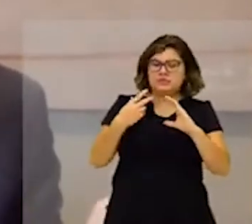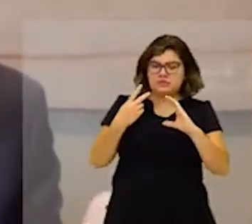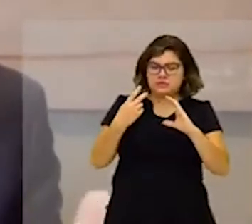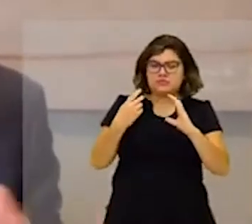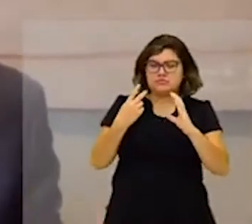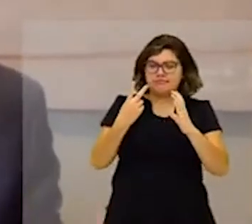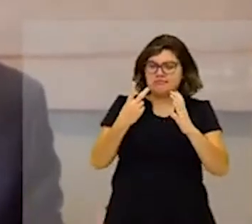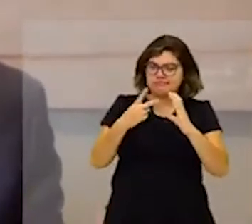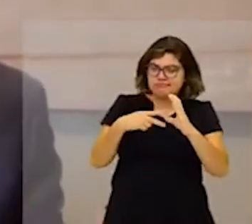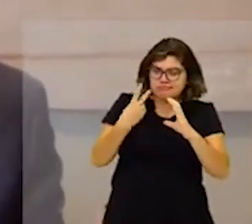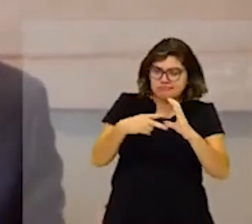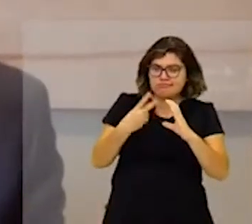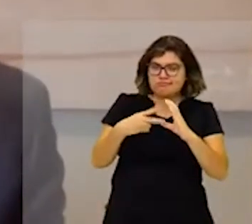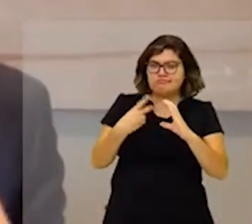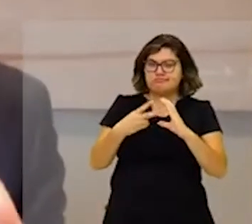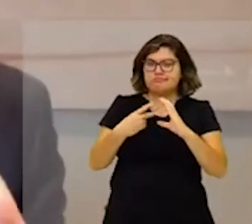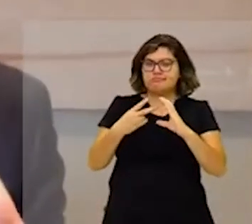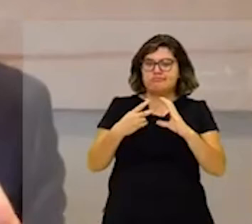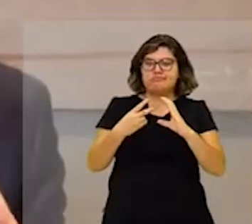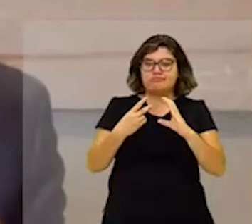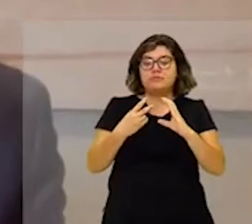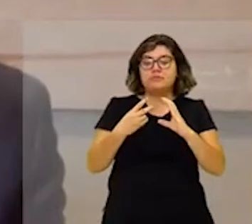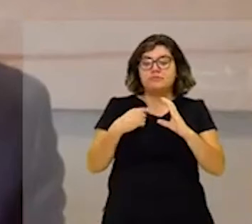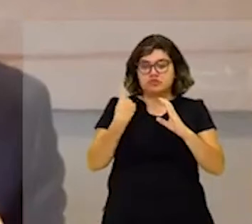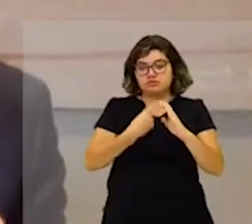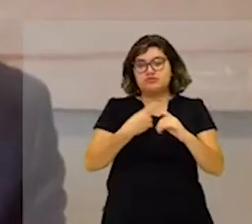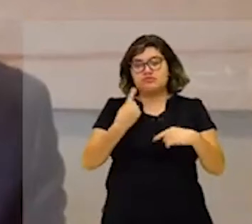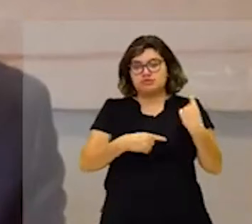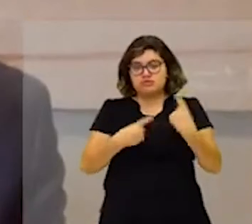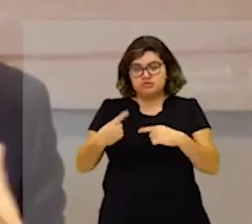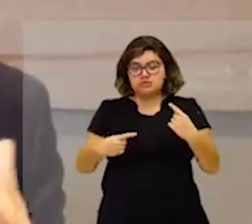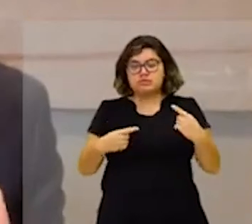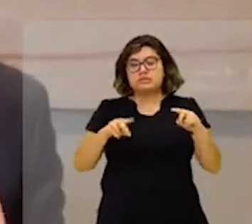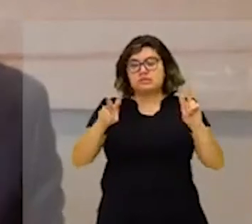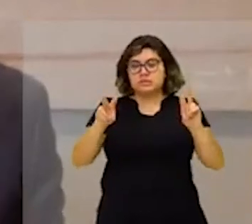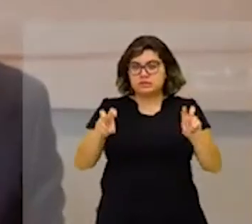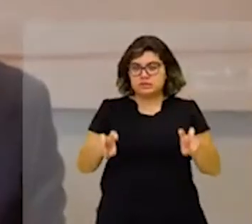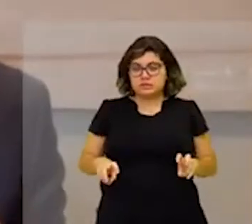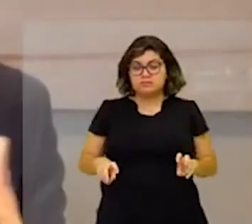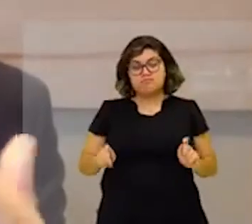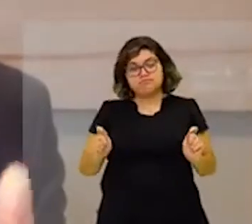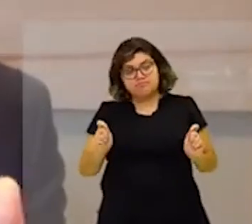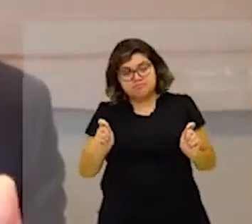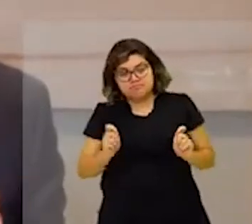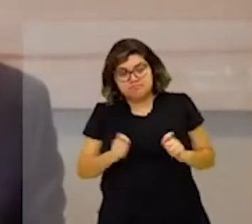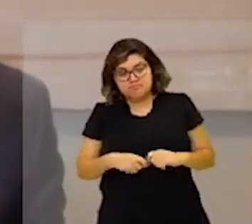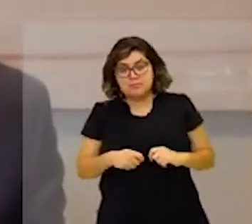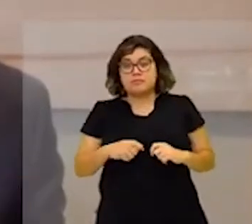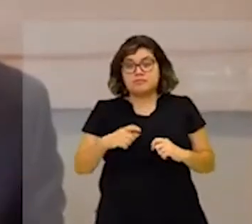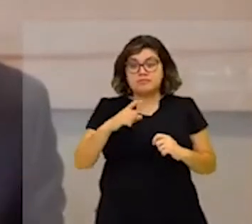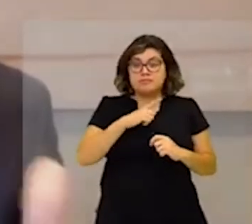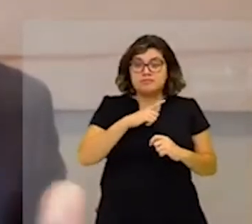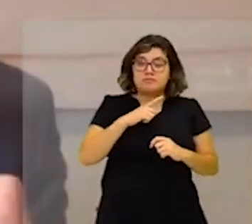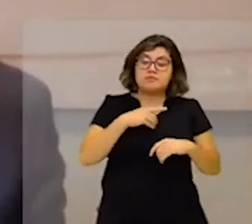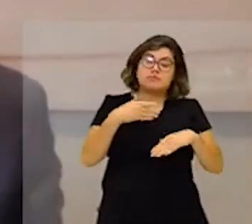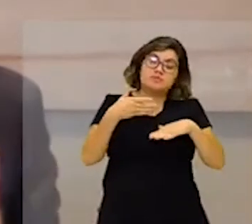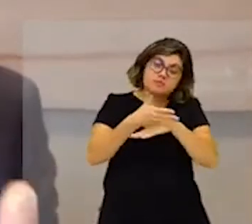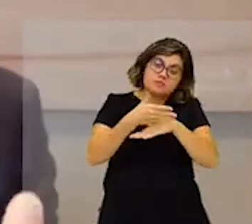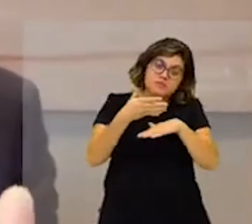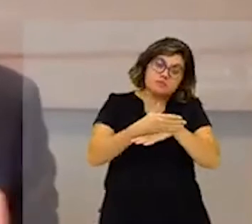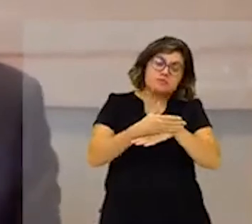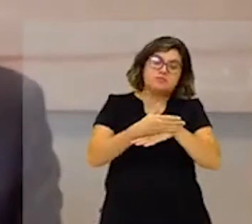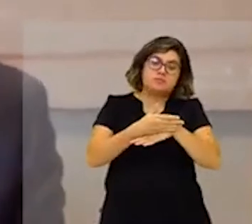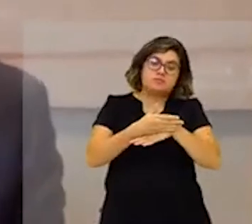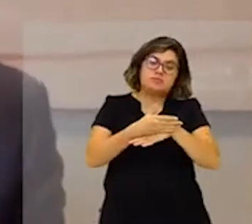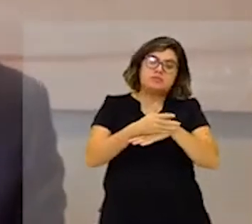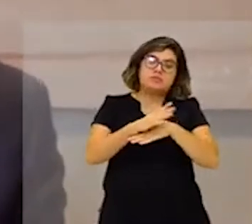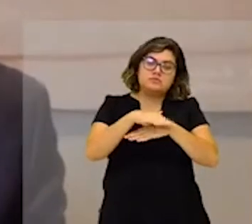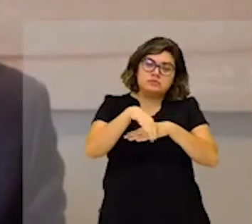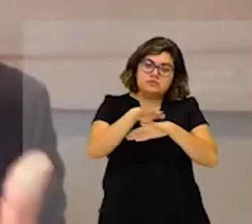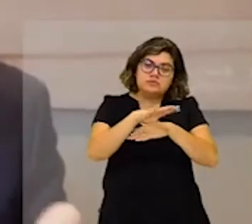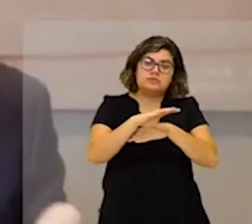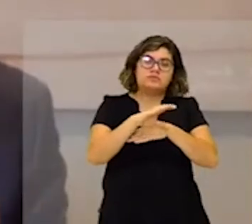tratando desse tema pelo menos permitindo né o acesso às a acesso dessas porras candidatas e